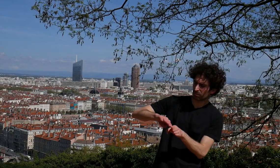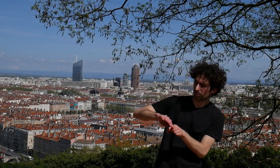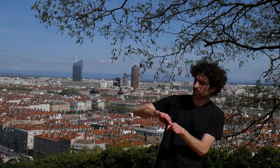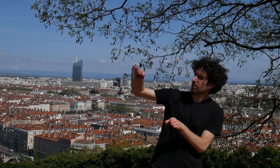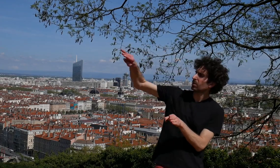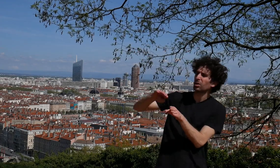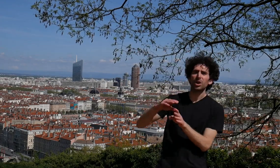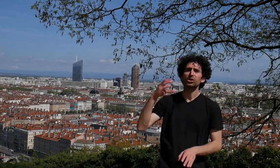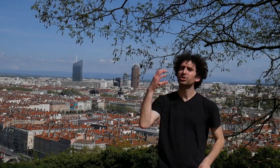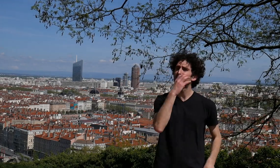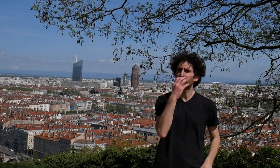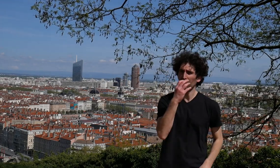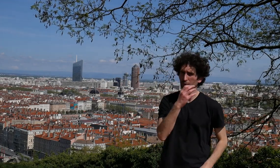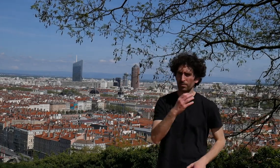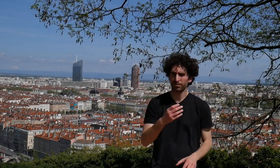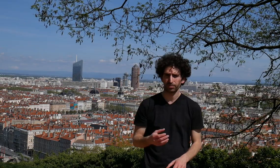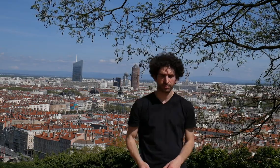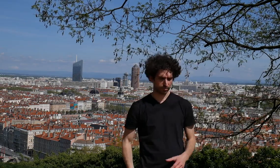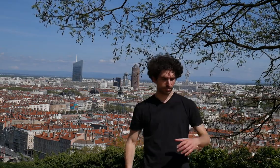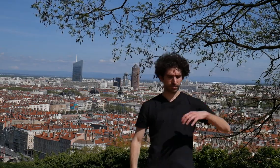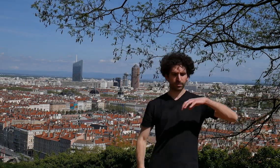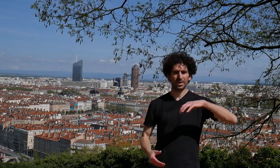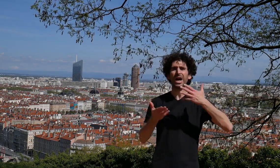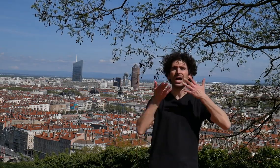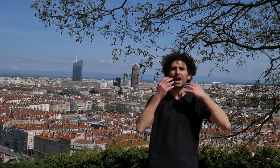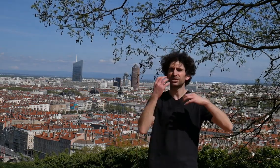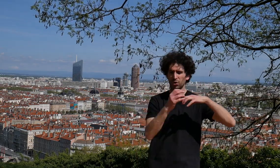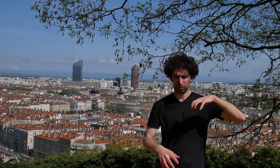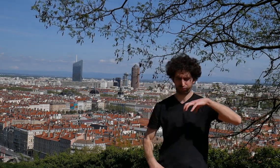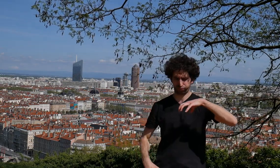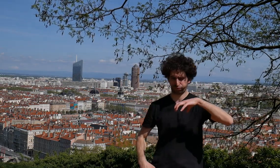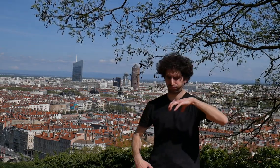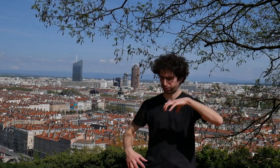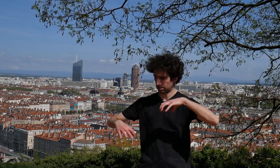Au niveau du front chaud, l'air chaud, léger,